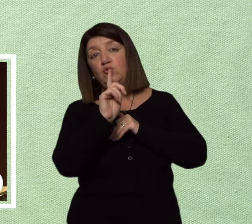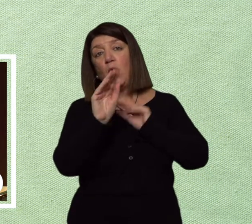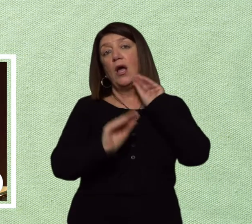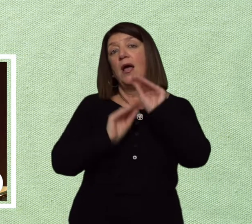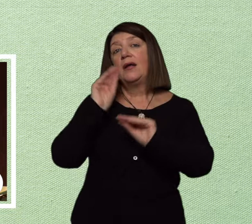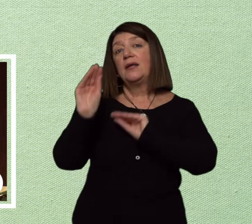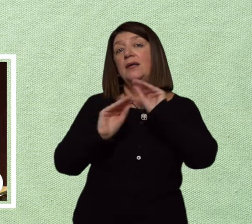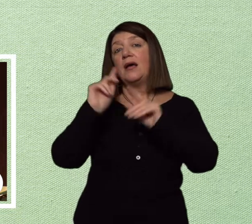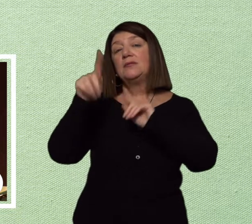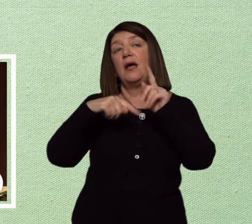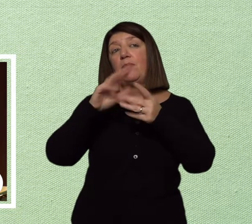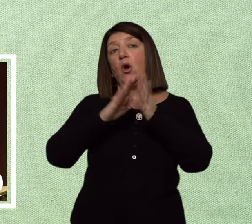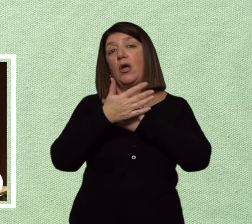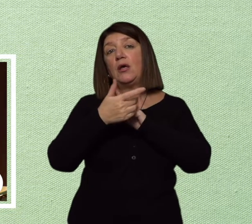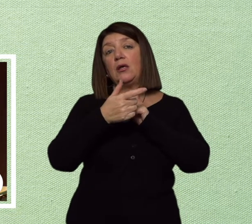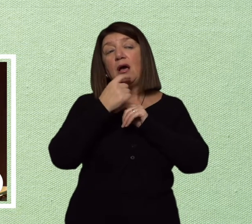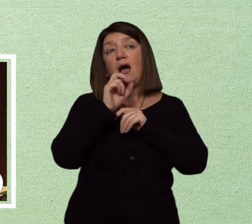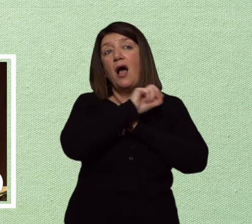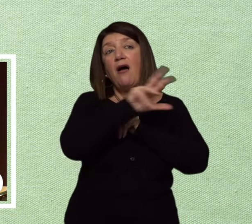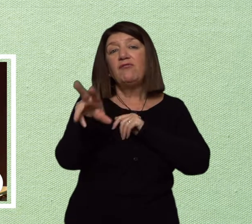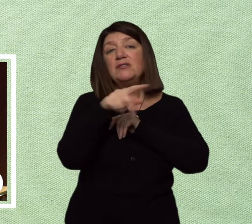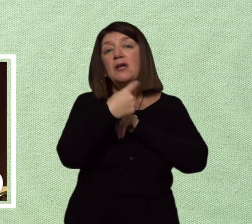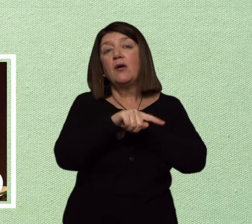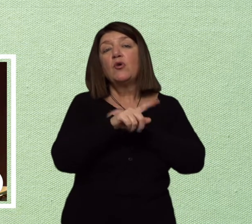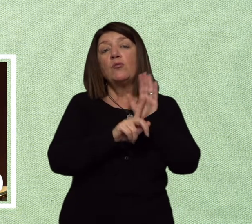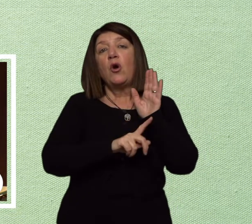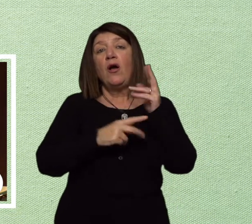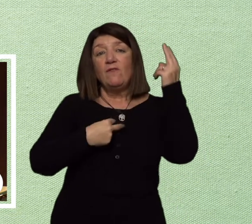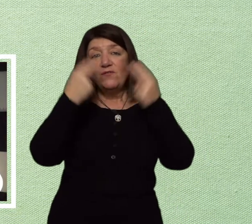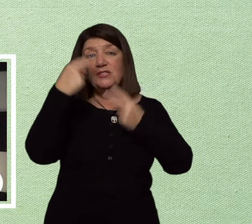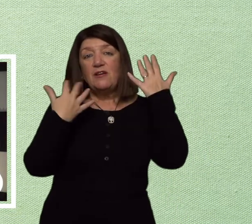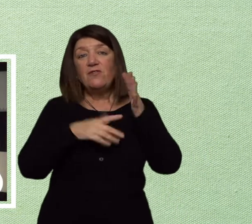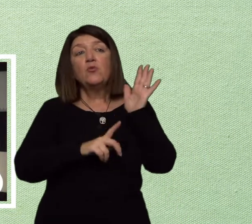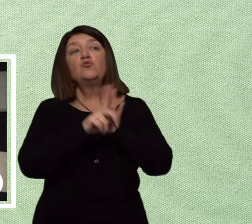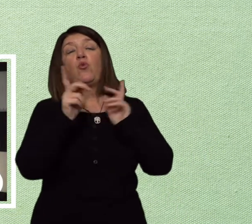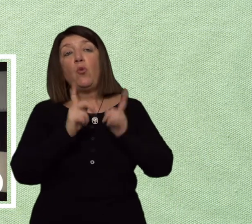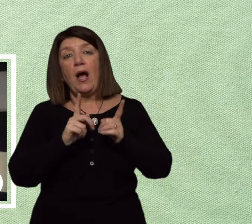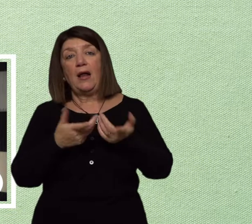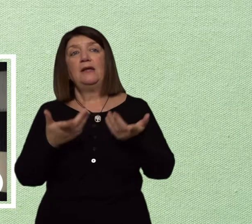a lei anche banalmente l'esito della visita... -Avere più persone di riferimento, avere